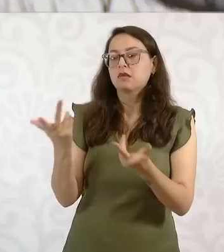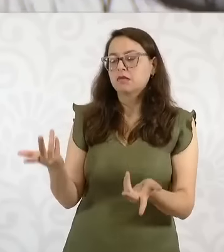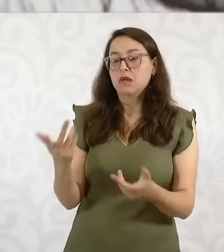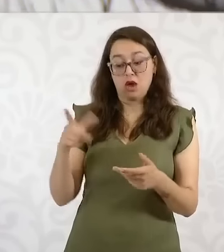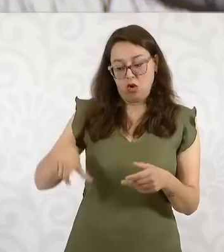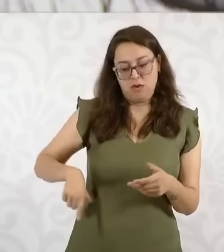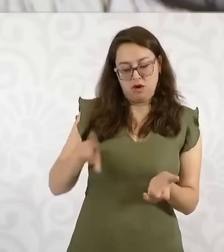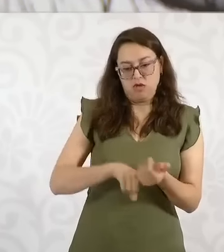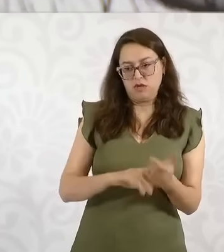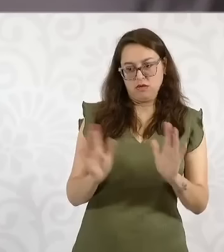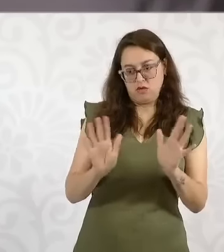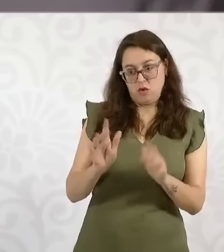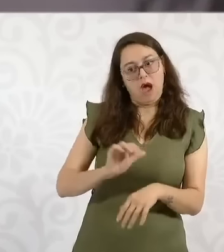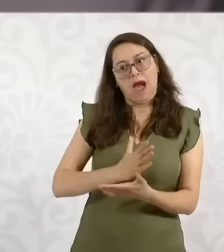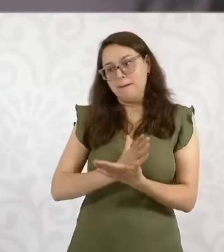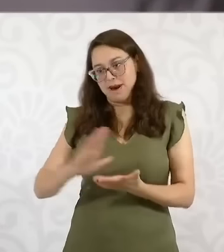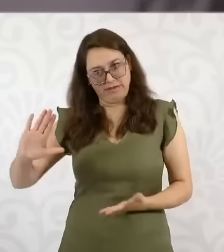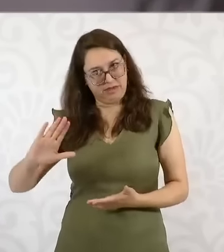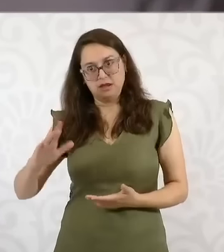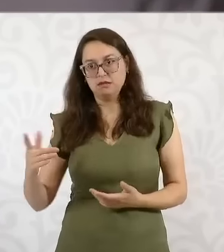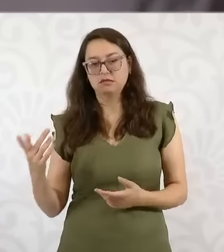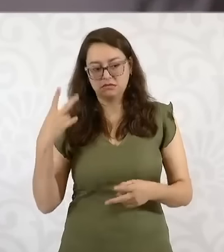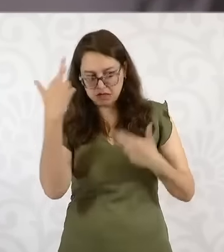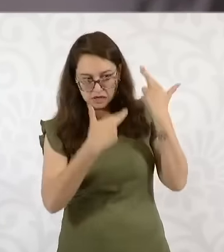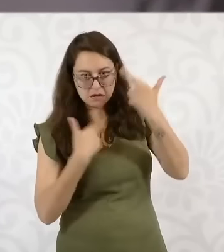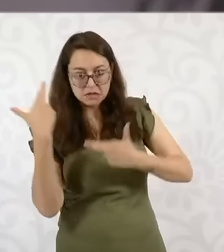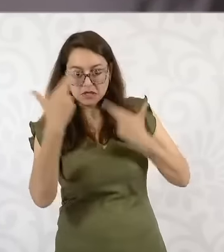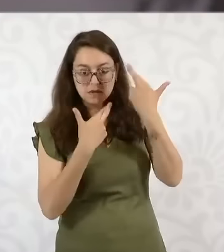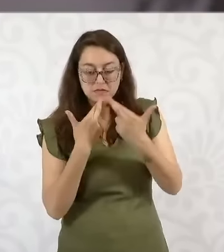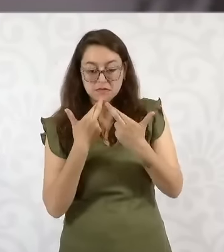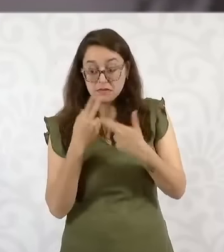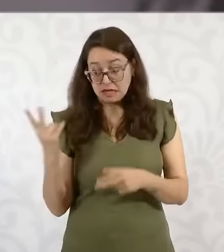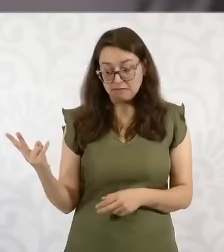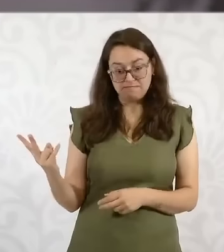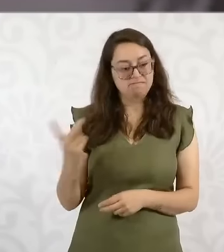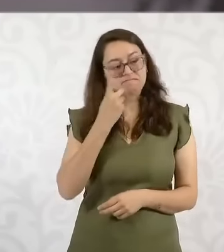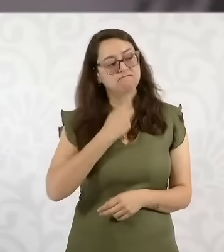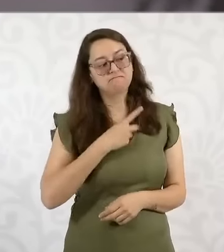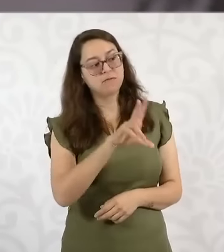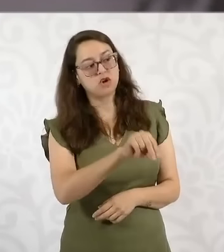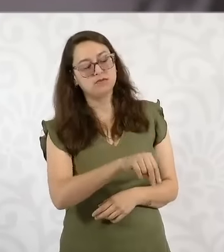pudieran revisar la investigación que estamos haciendo. Entonces, para empezar ese problema,